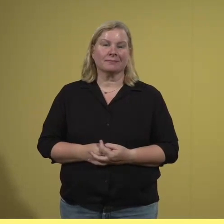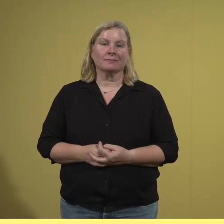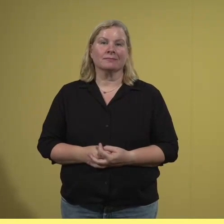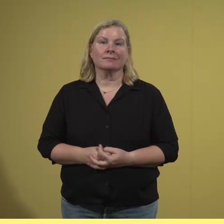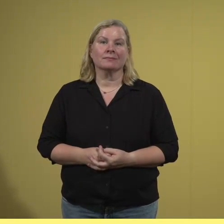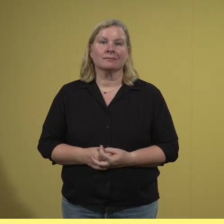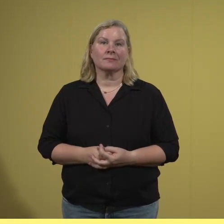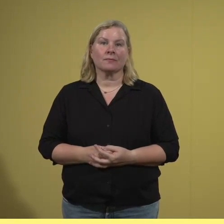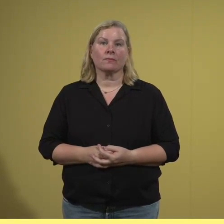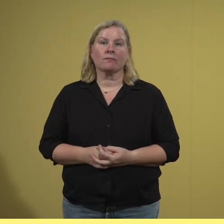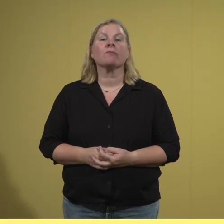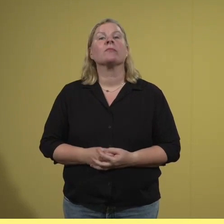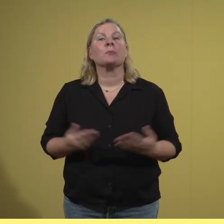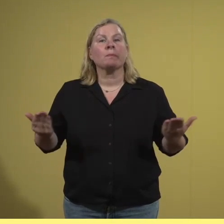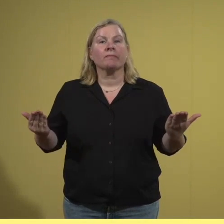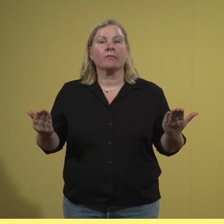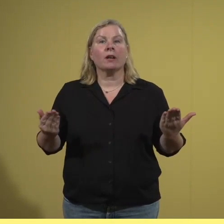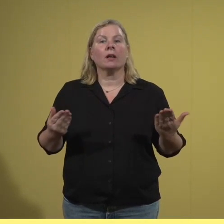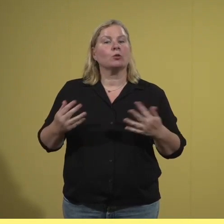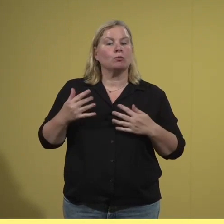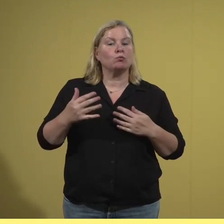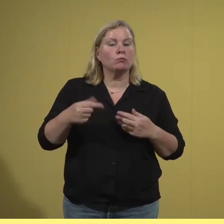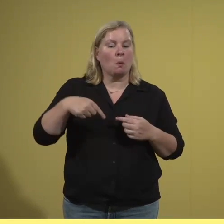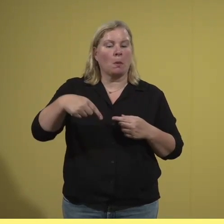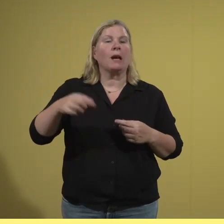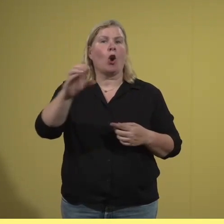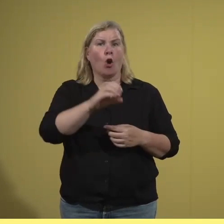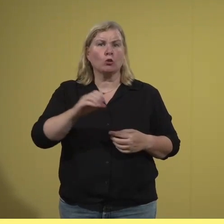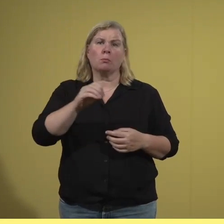Es ist wunderbar. Und gerade jetzt, wenn wir so Richtung Oktober gehen